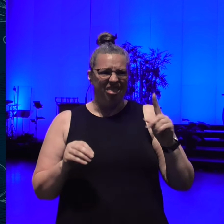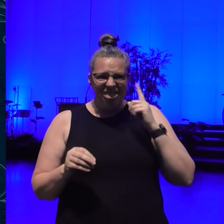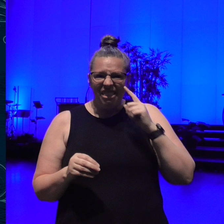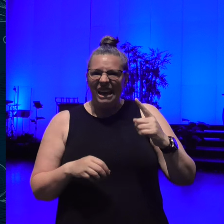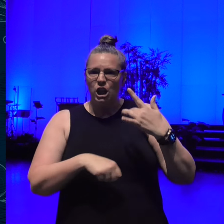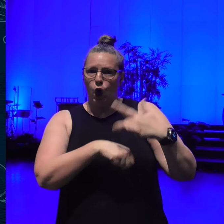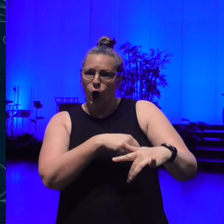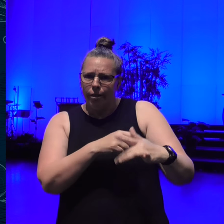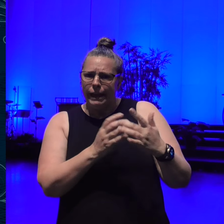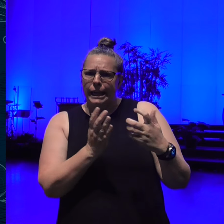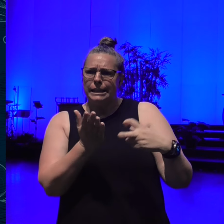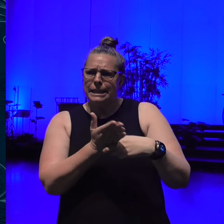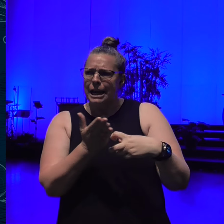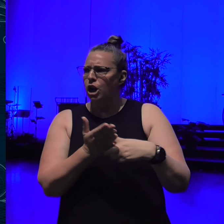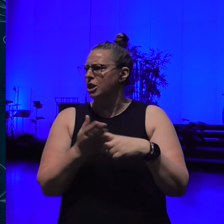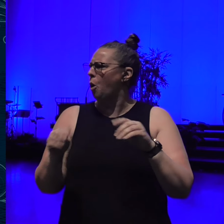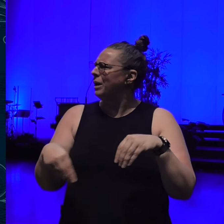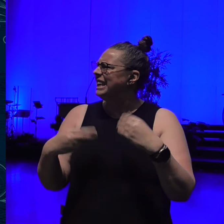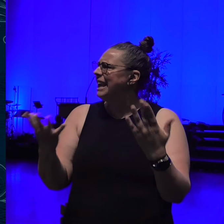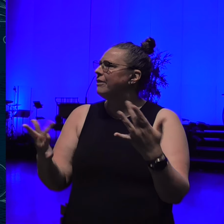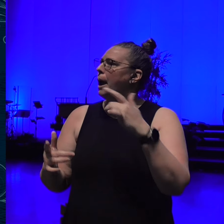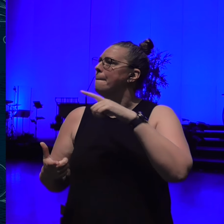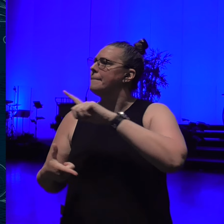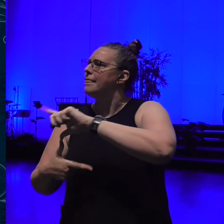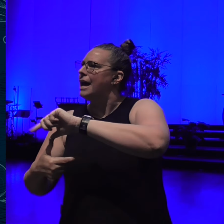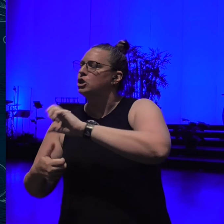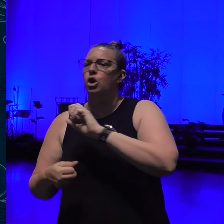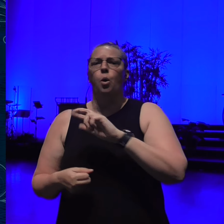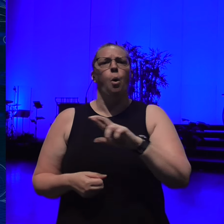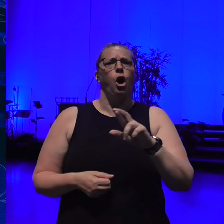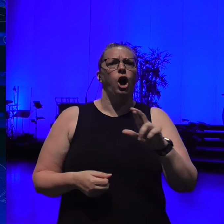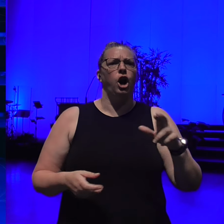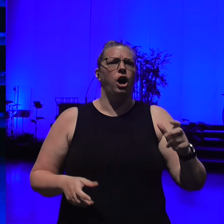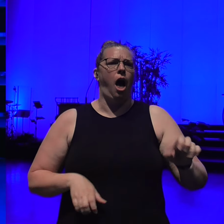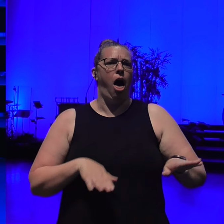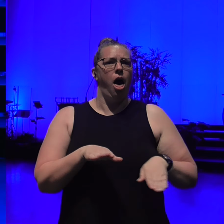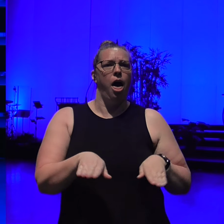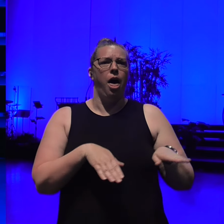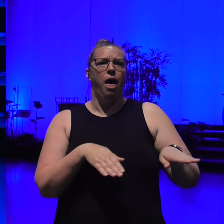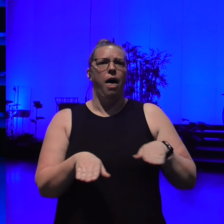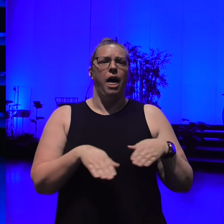una licuadora o es un thigh master si compras tu T Es broma No me hagas responsable